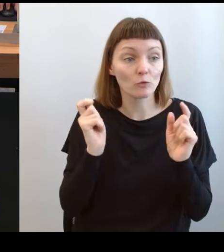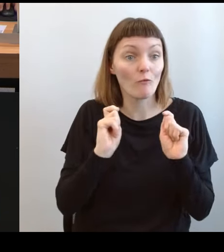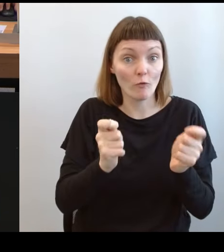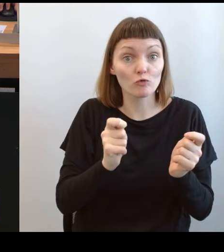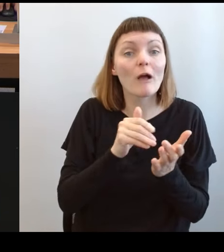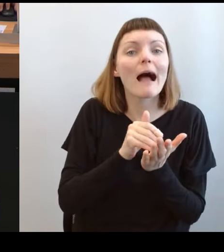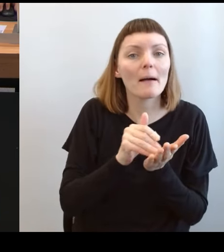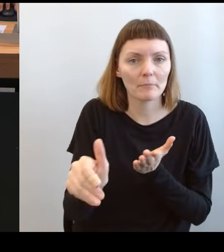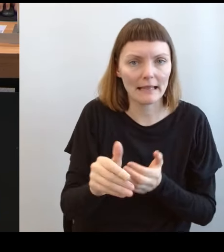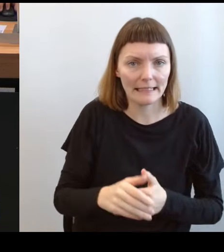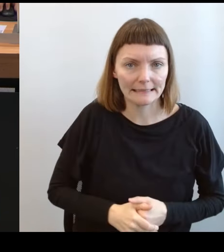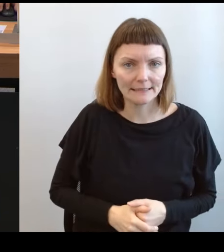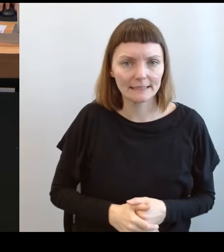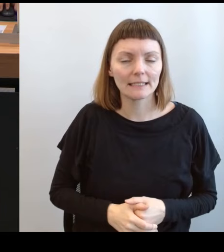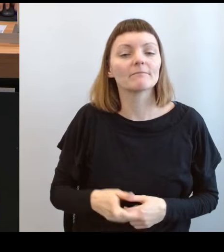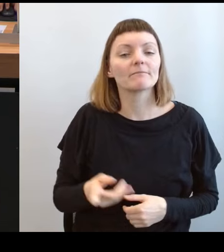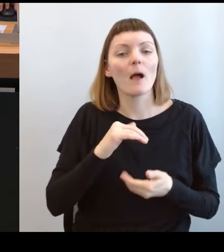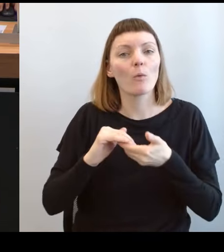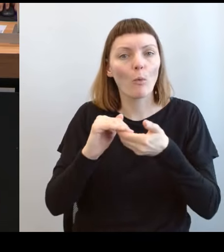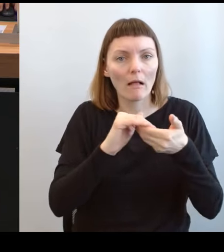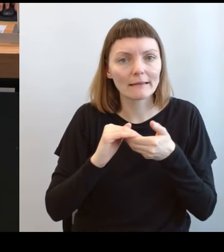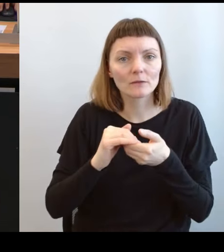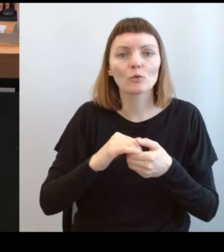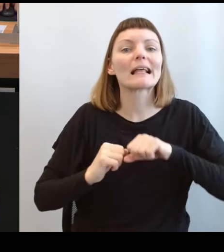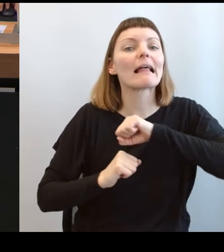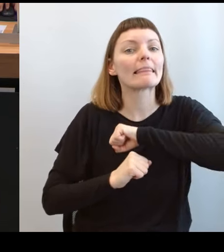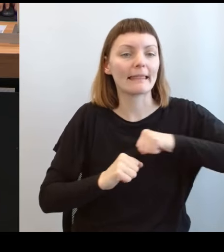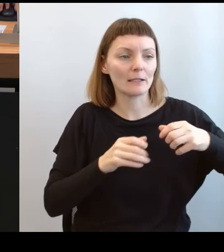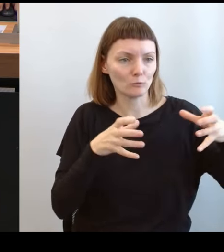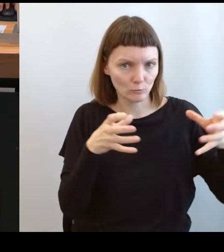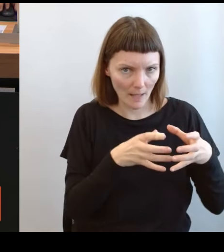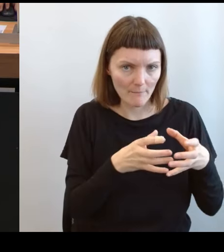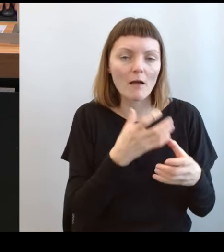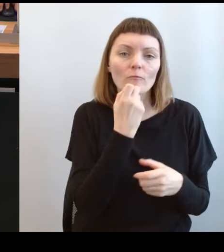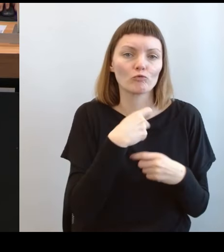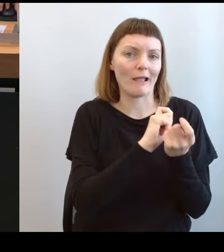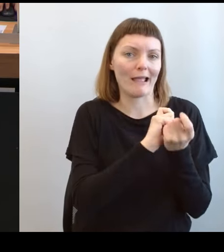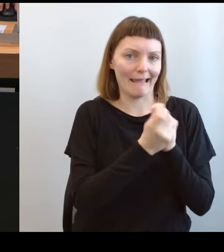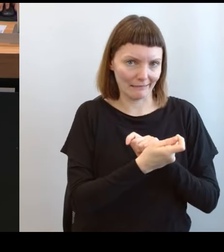Linken für eine entsprechende Änderung eingesetzt. Umso mehr freuen wir uns aber, dass es jetzt eine